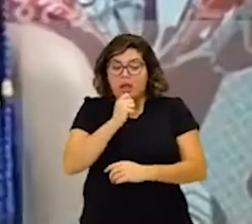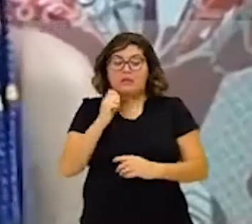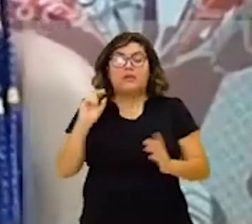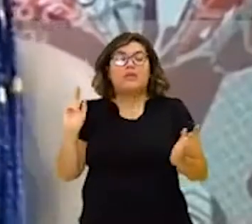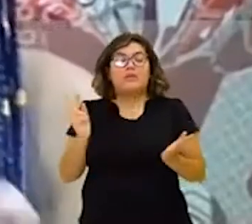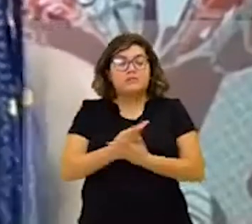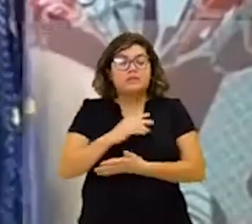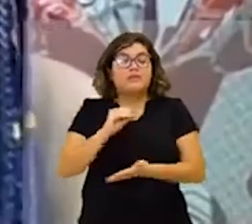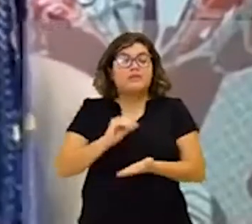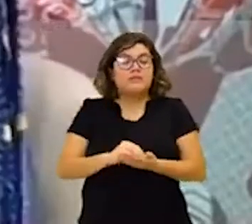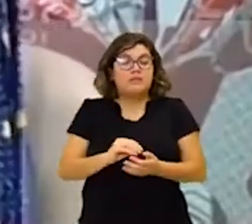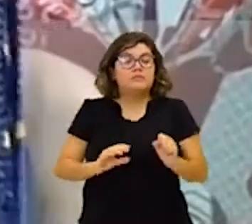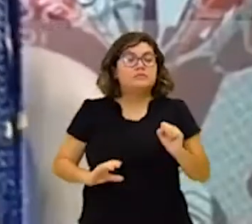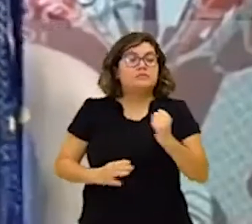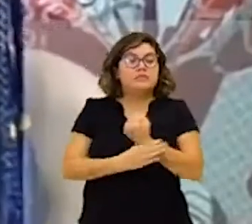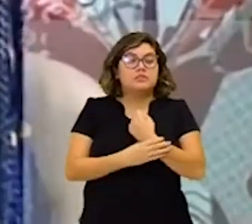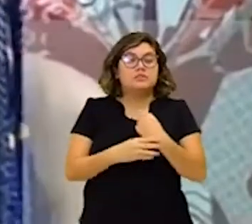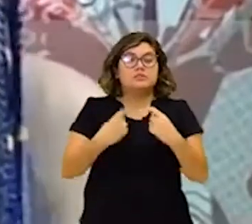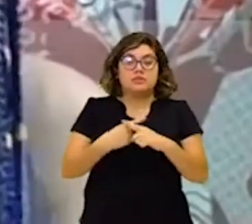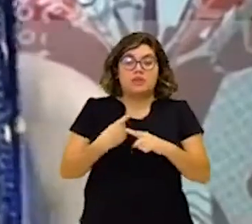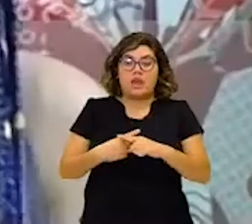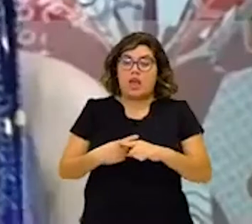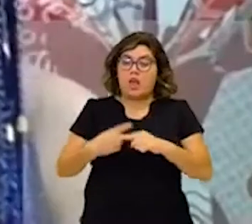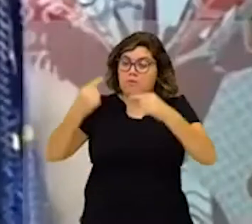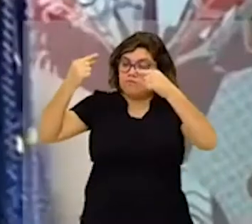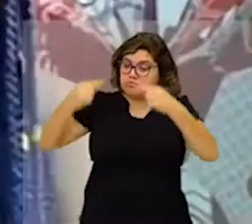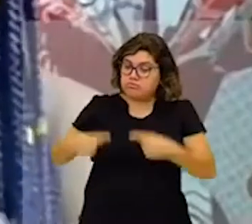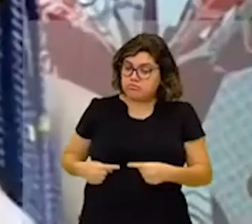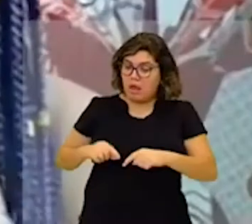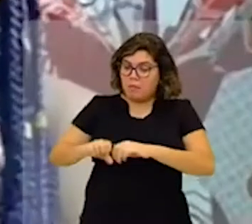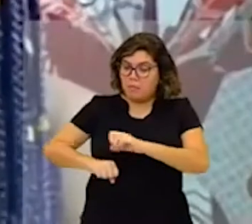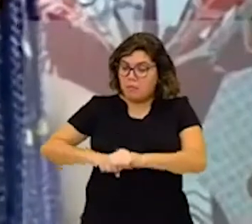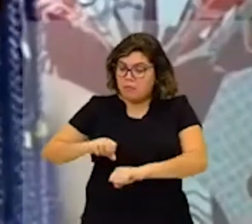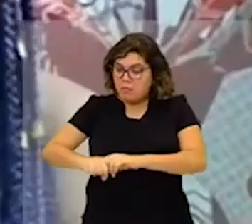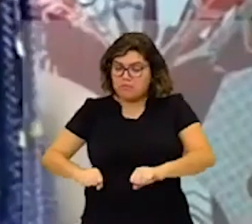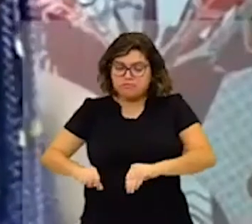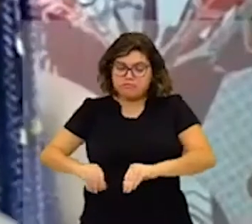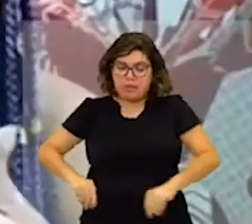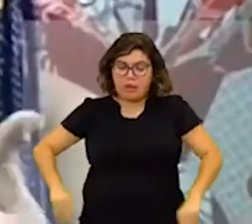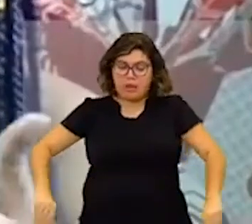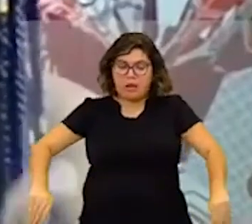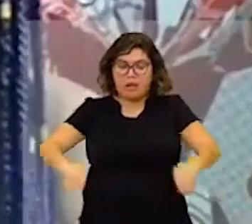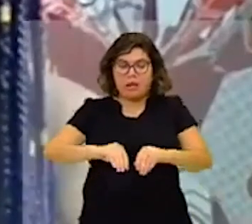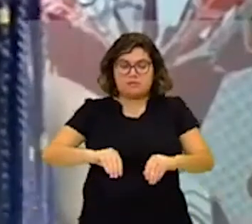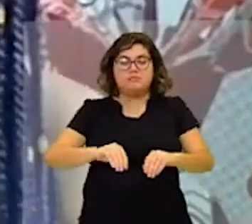devido às disputas de terras demarcação de terra são tão candidaturas que precisam lidar